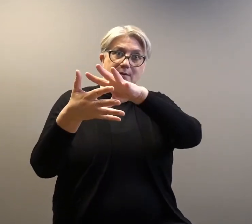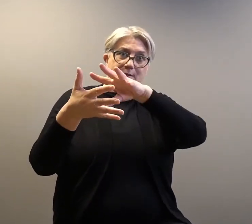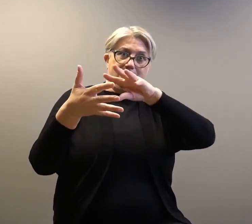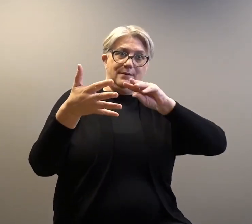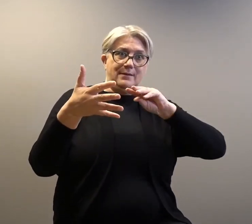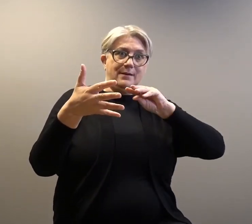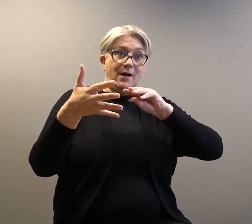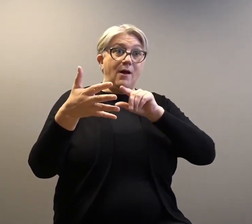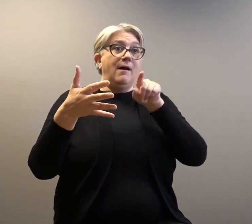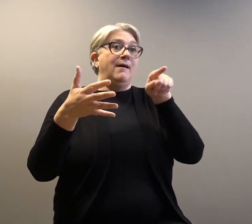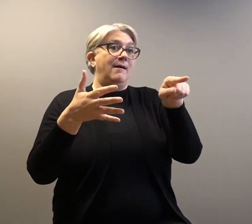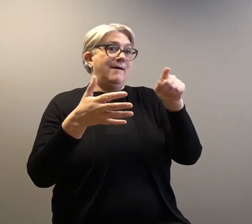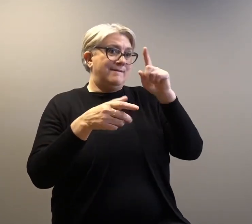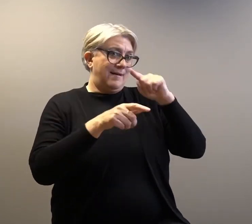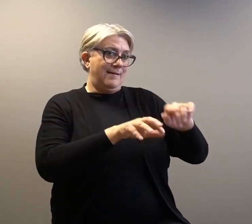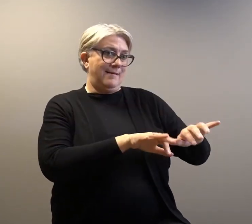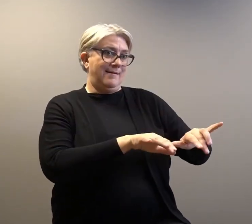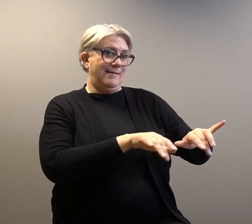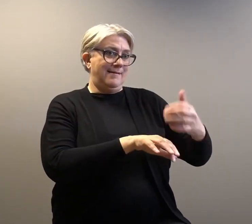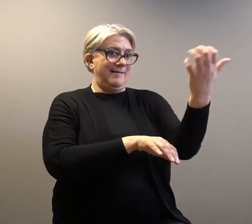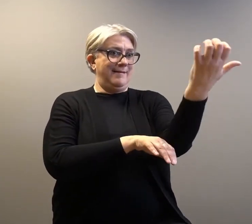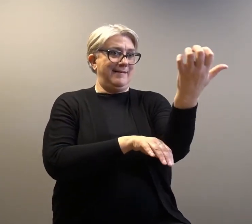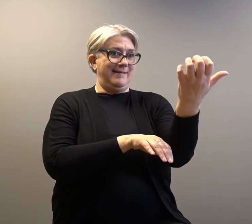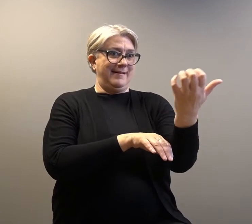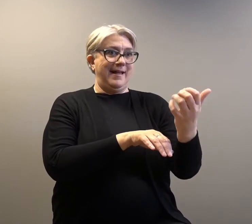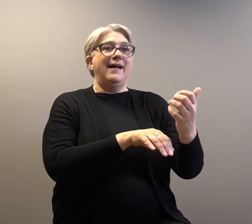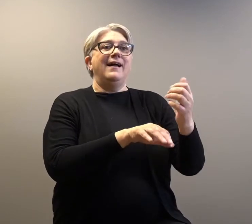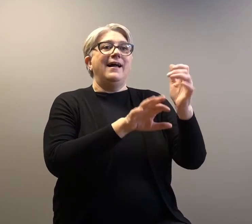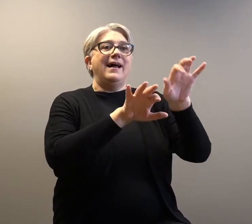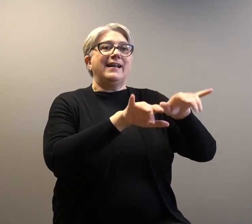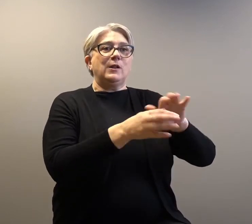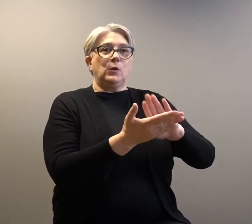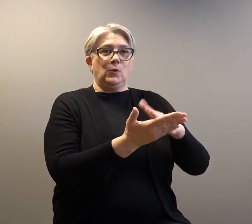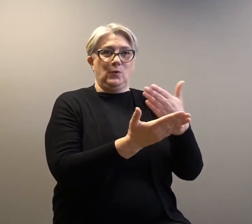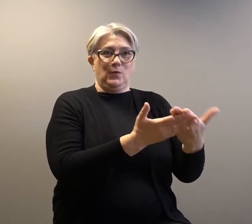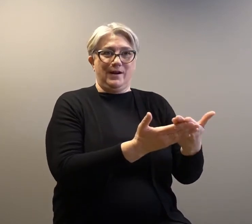á myndböndin og önnur þar sem Valgerður rittúlkaði viðtölin.